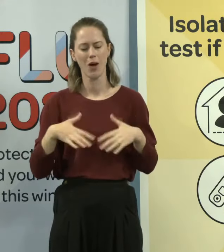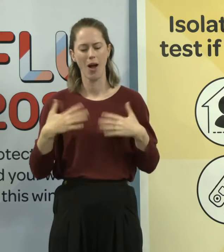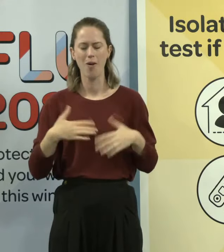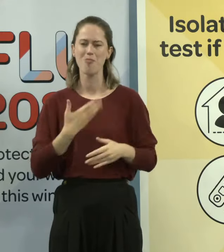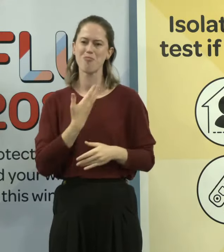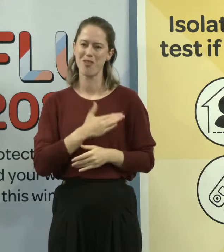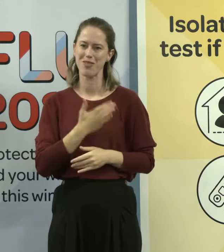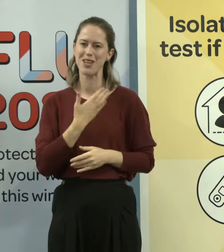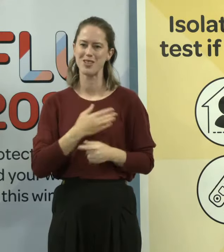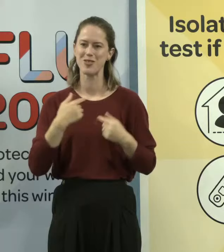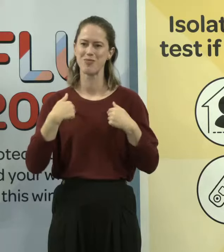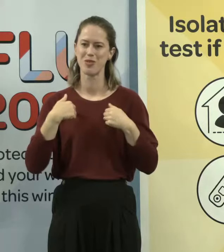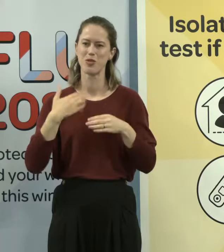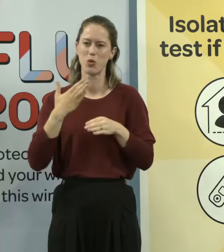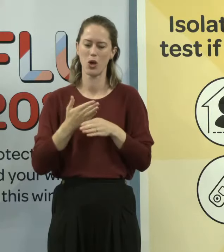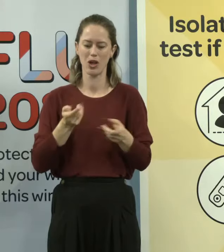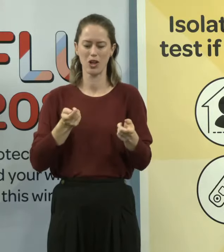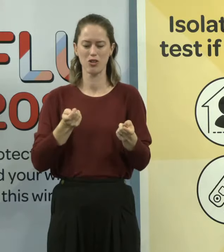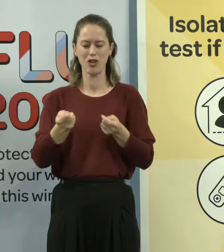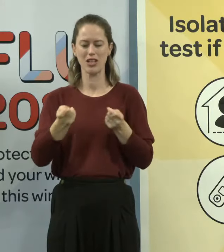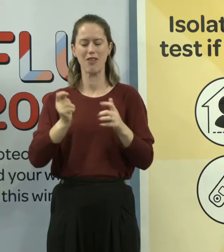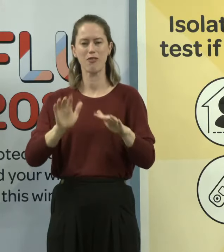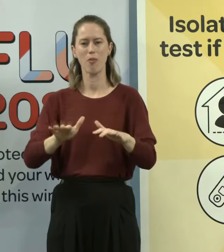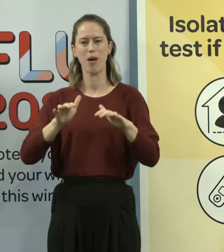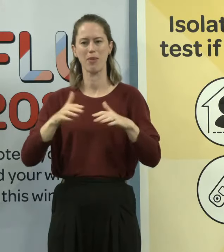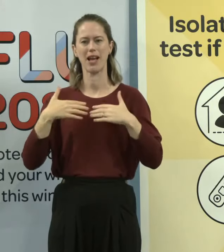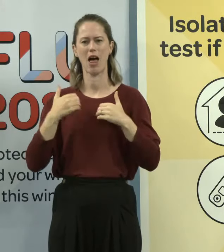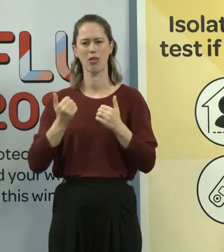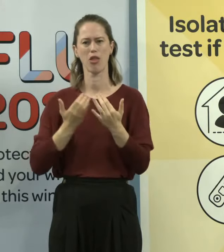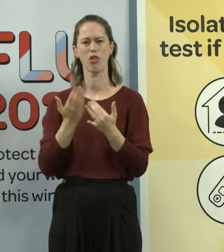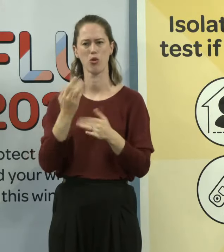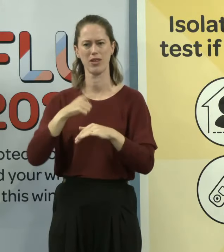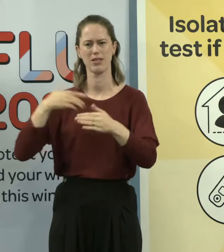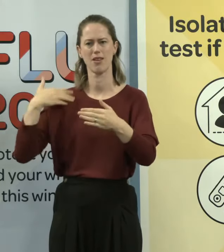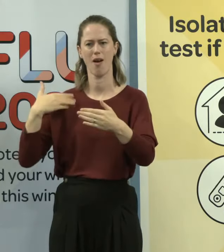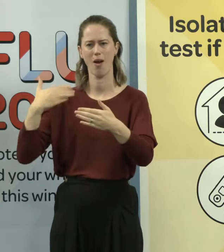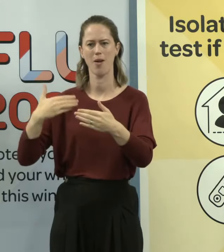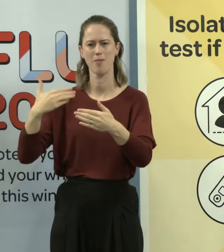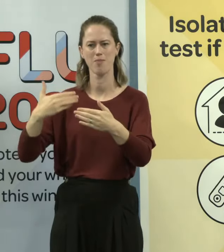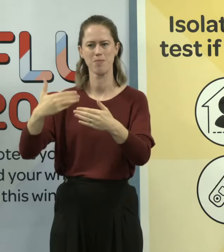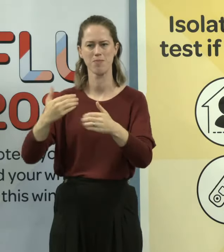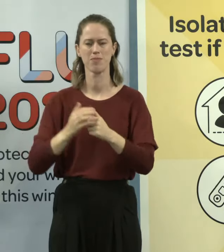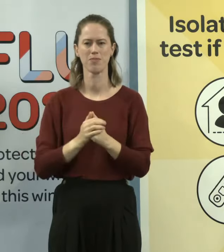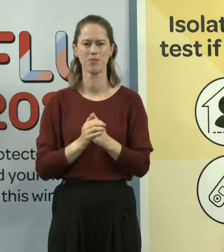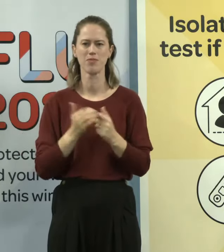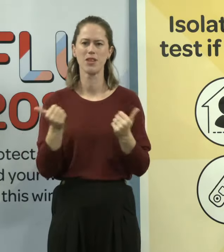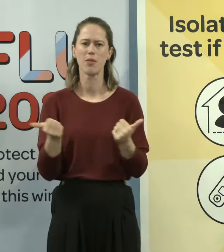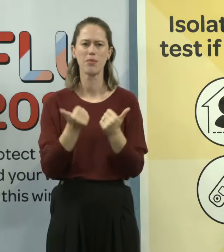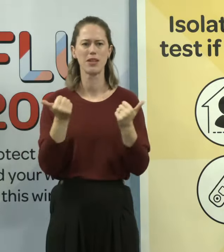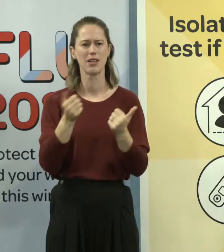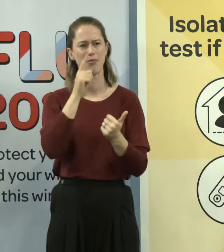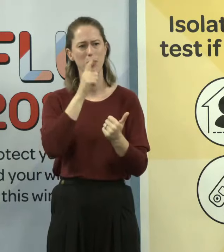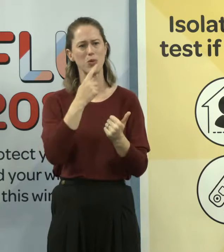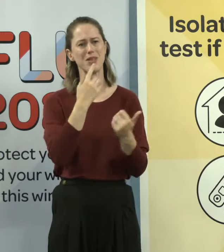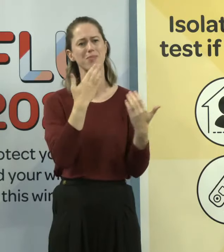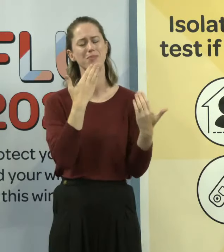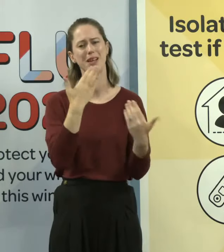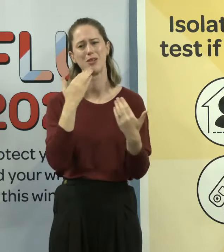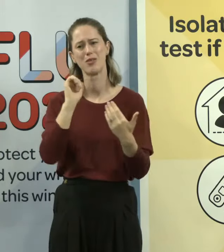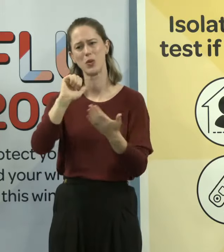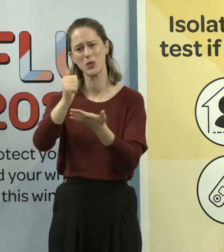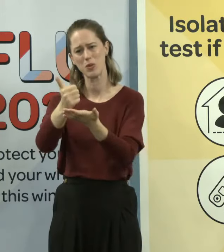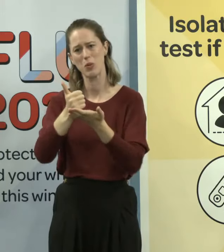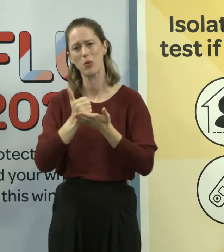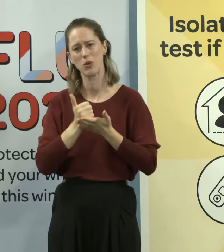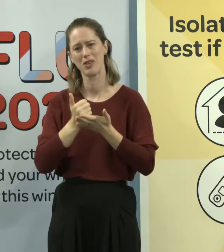te haere ahau ki tawahi, a ka